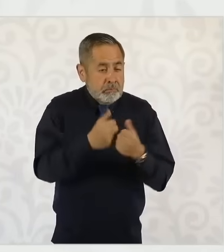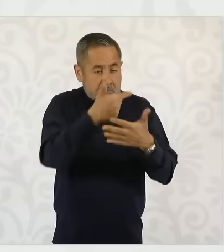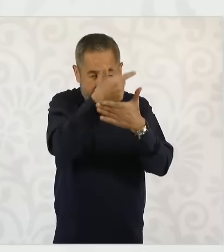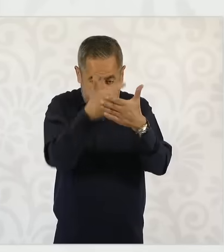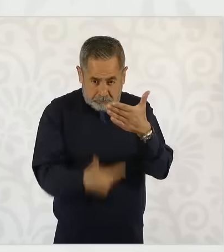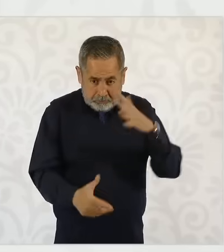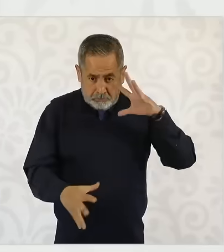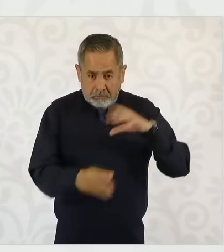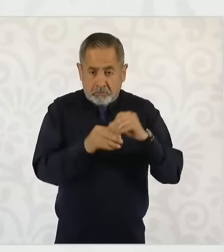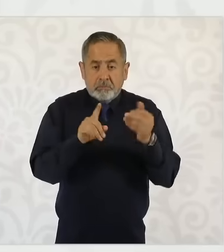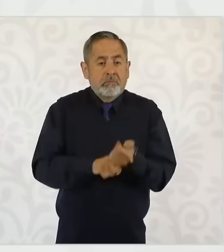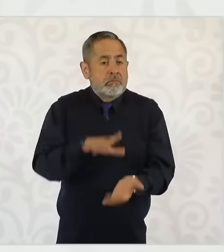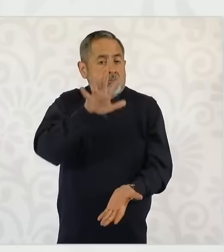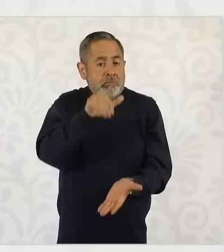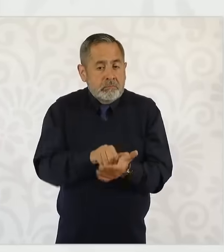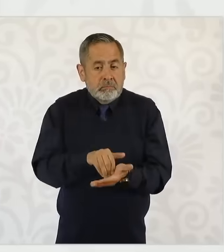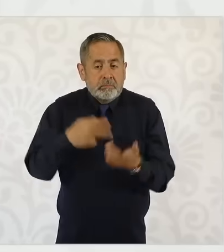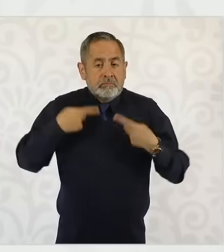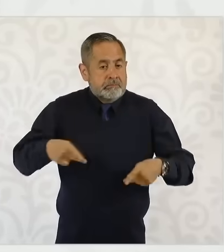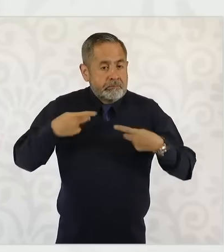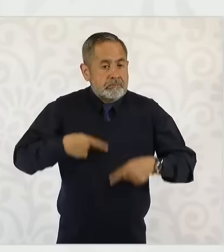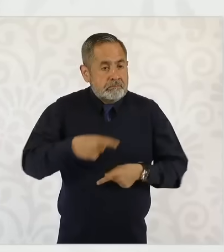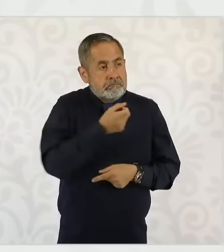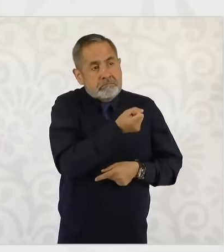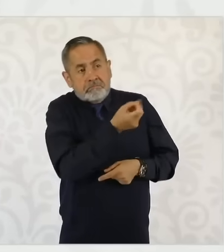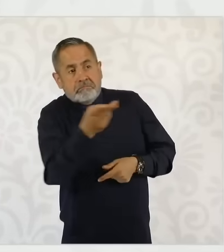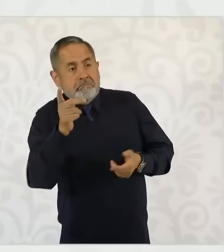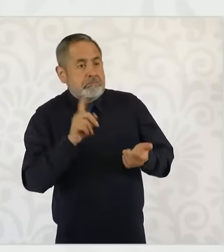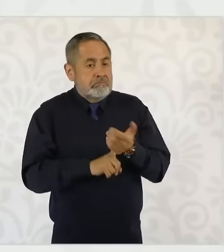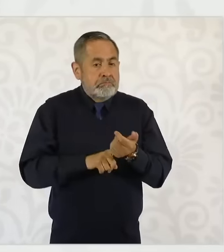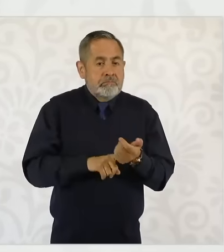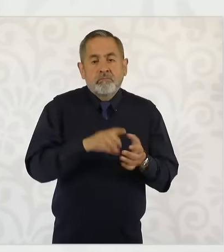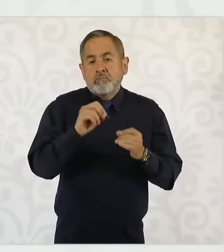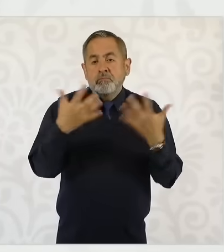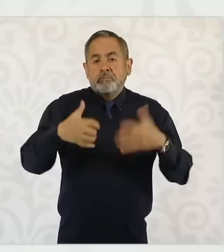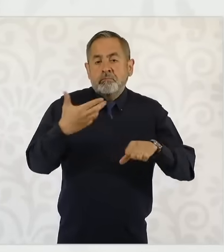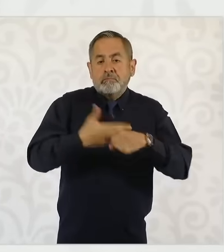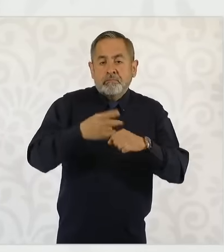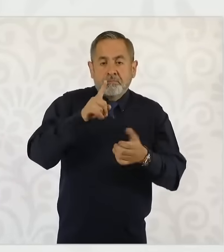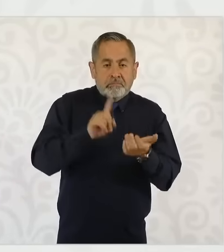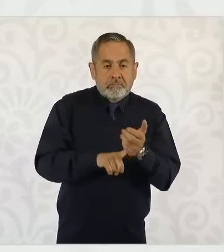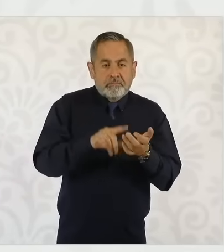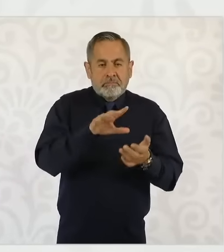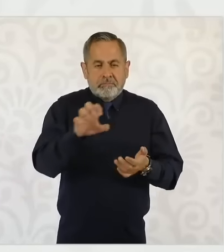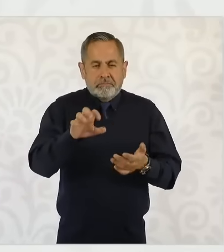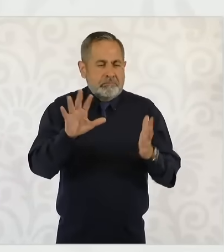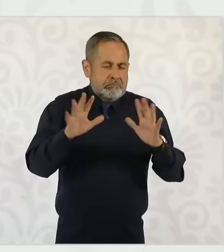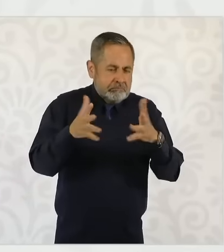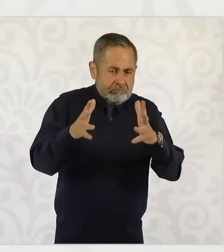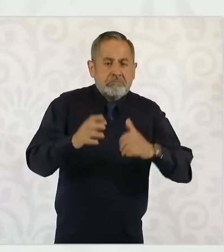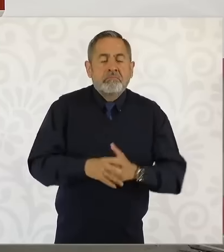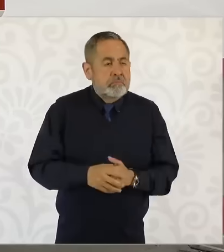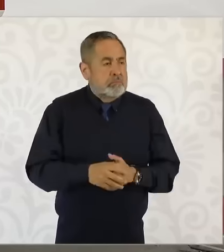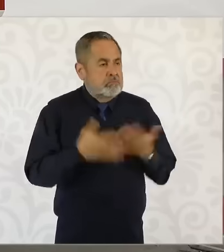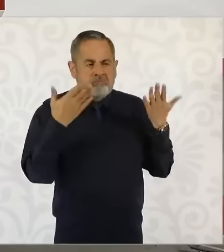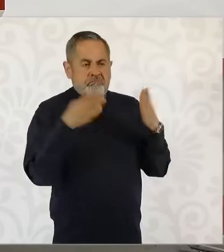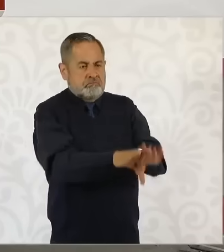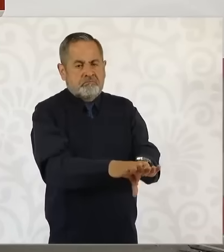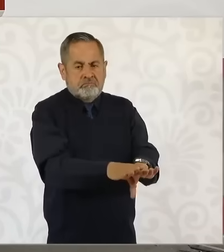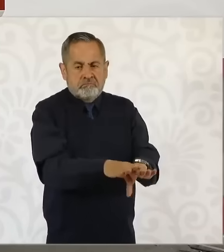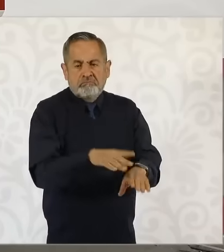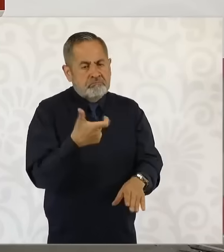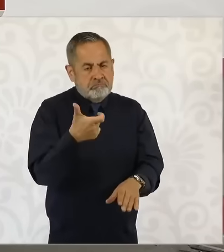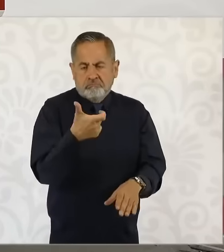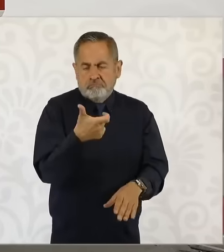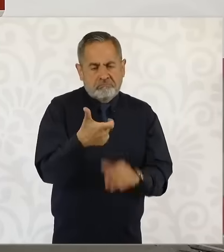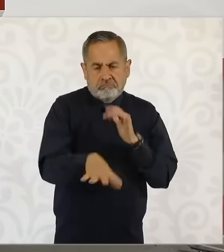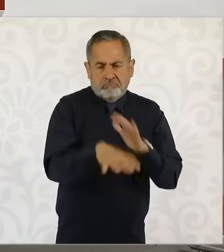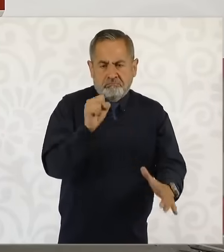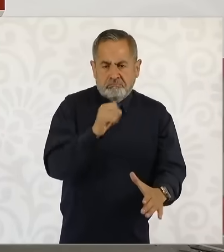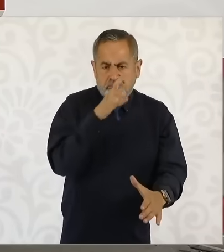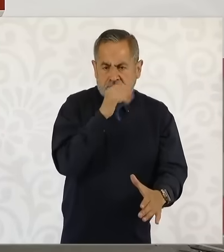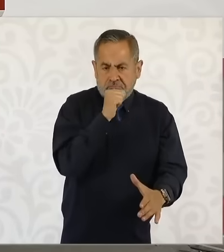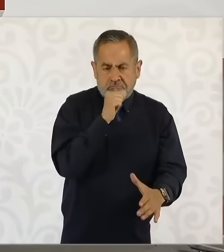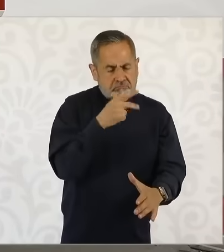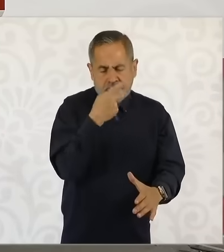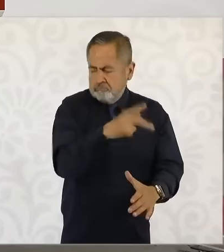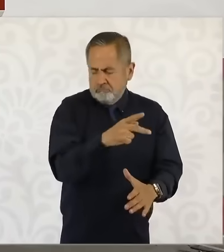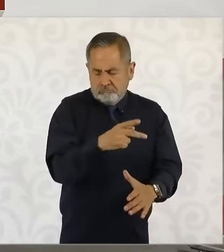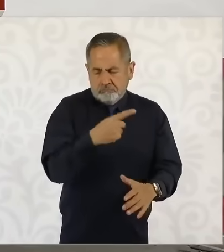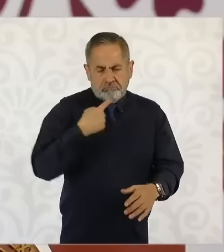y 1551 personas morales total 6545 derivada la incorporación sujetos a la lista las instituciones